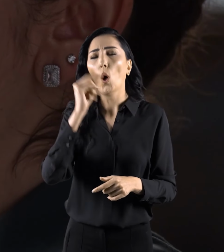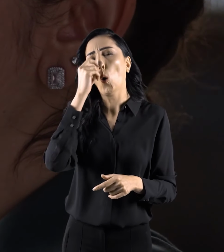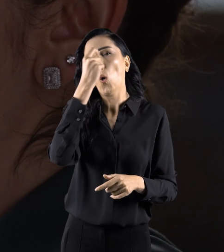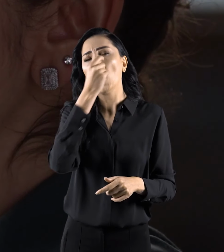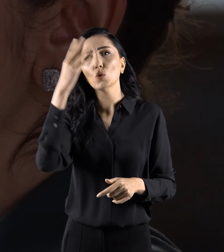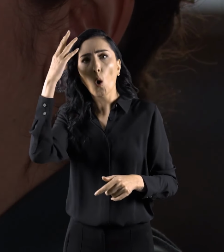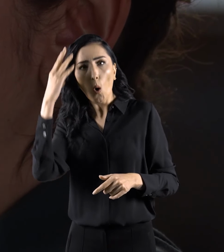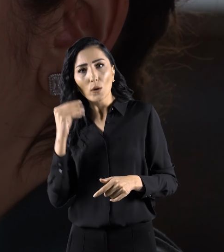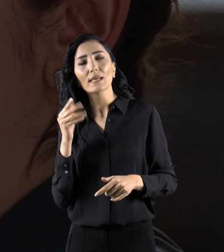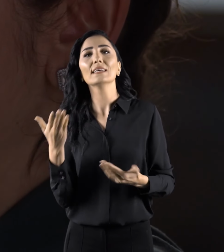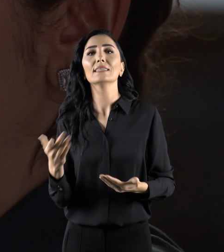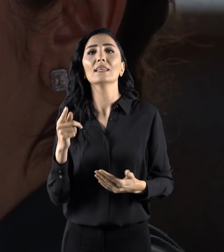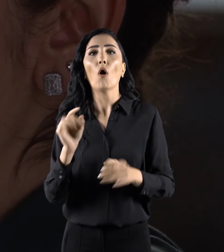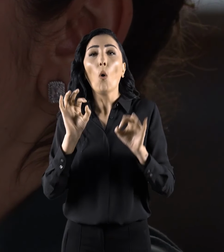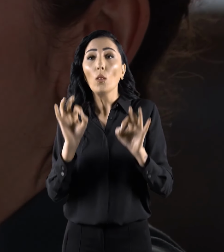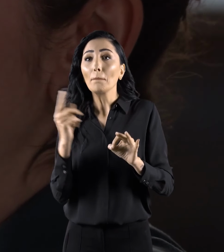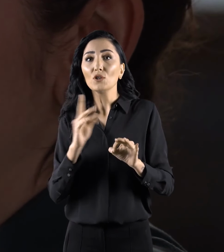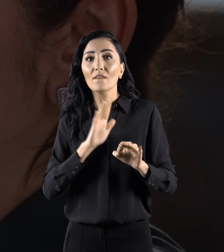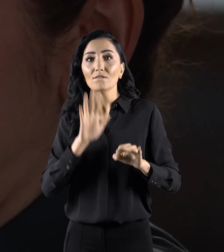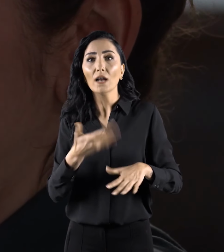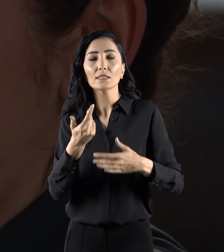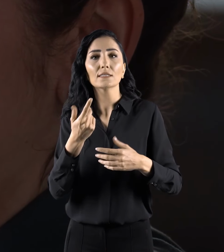olağanüstü eylem planlarına vakıf olabiliriz.